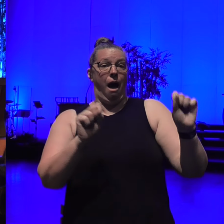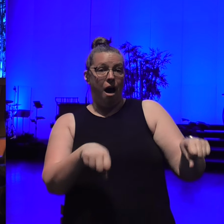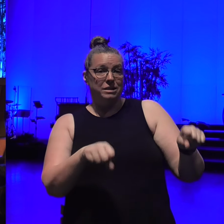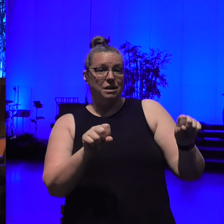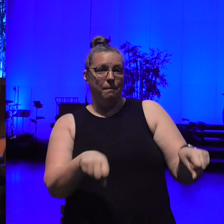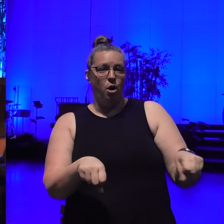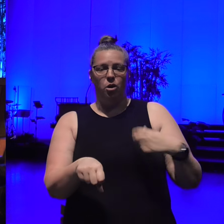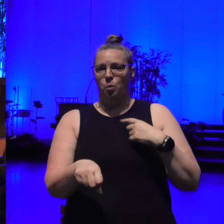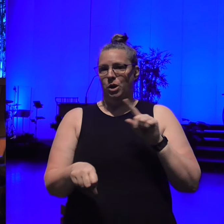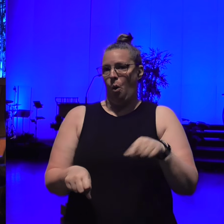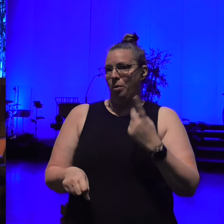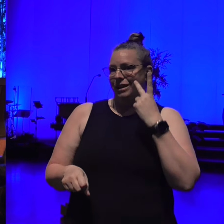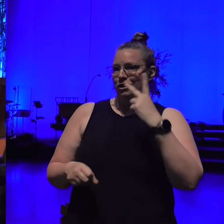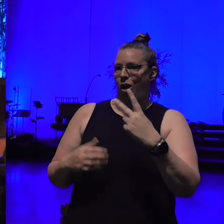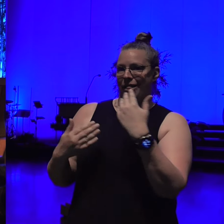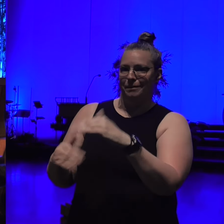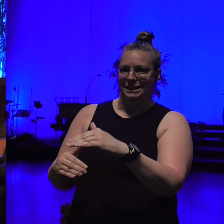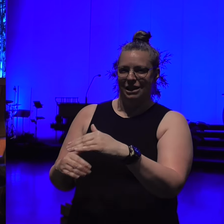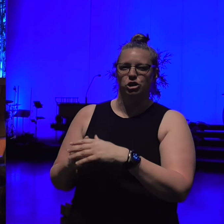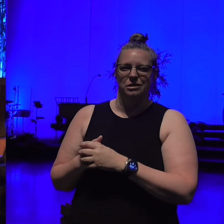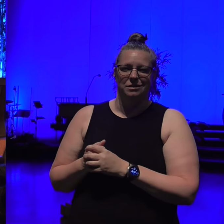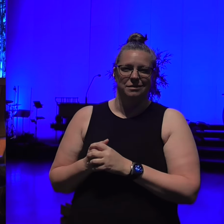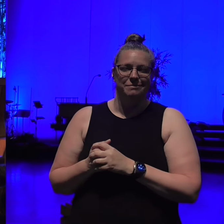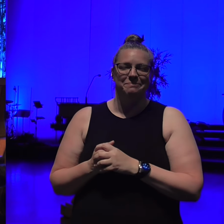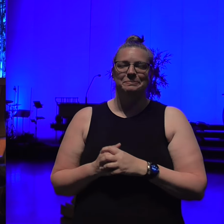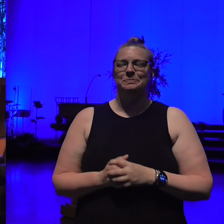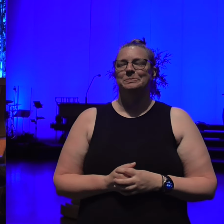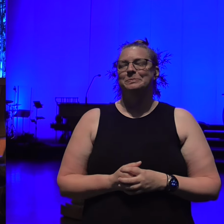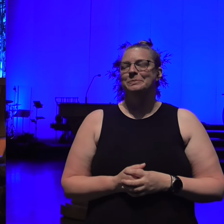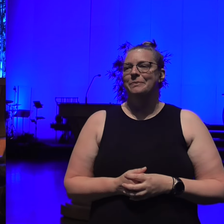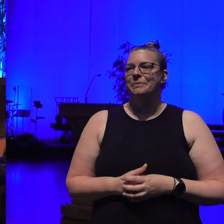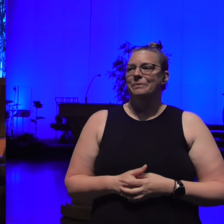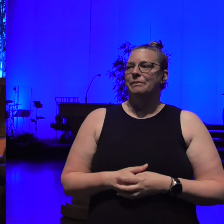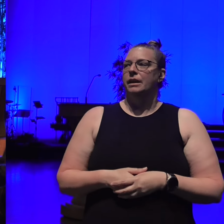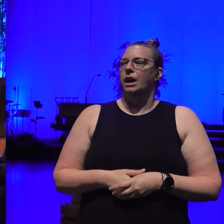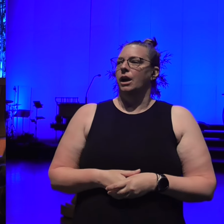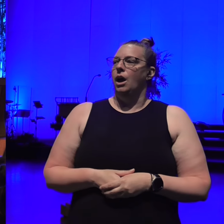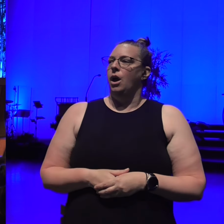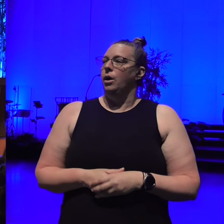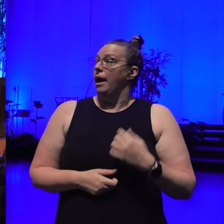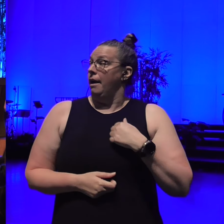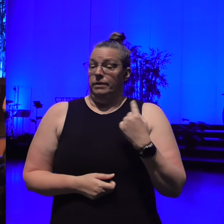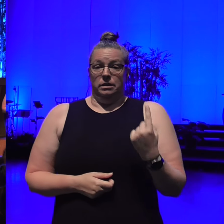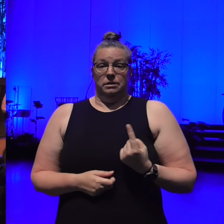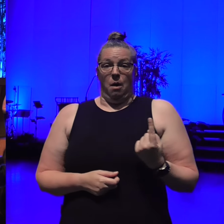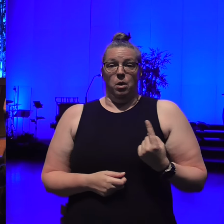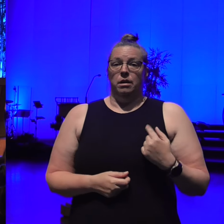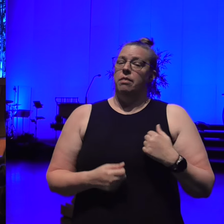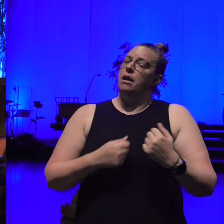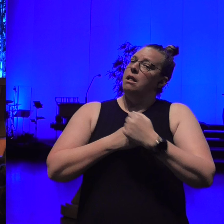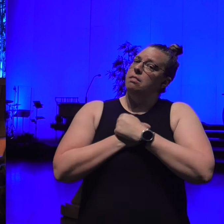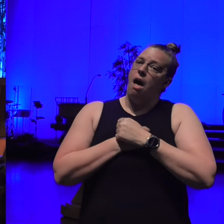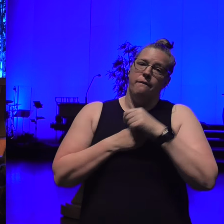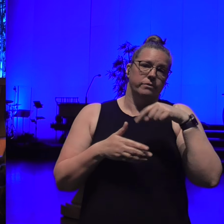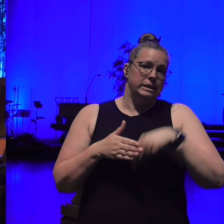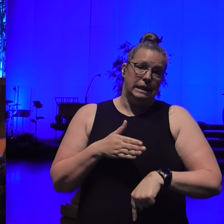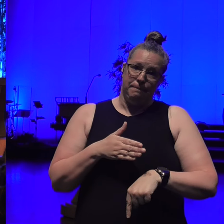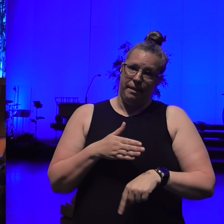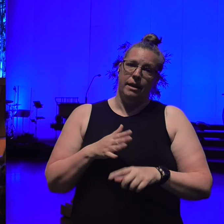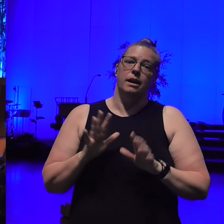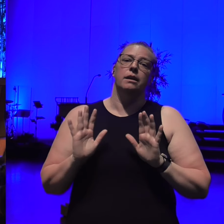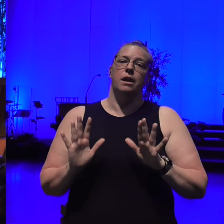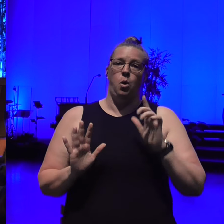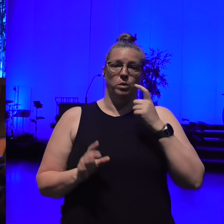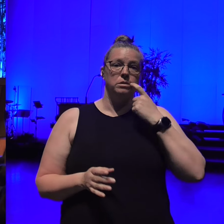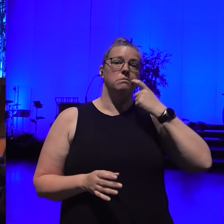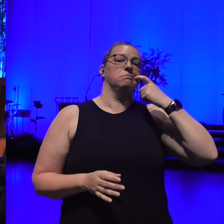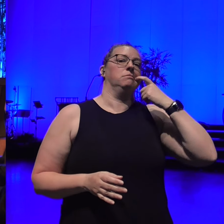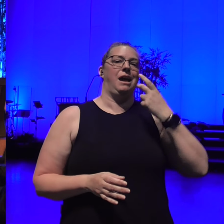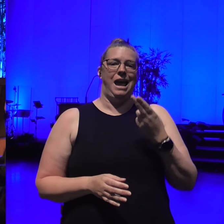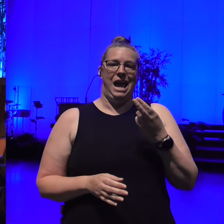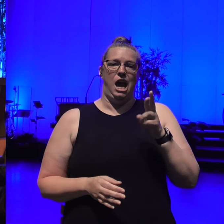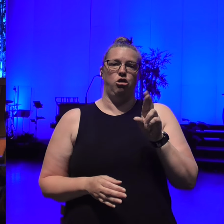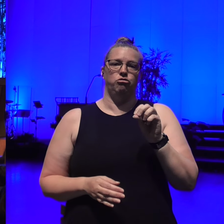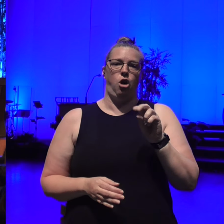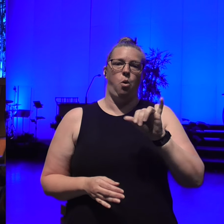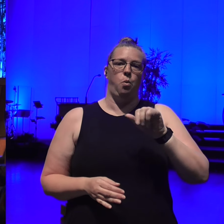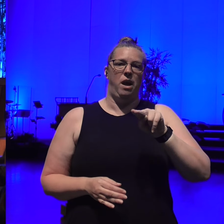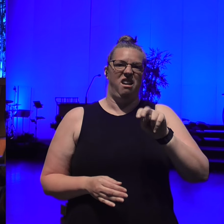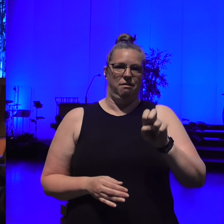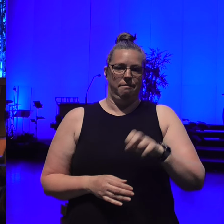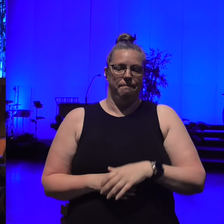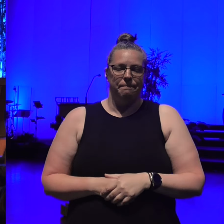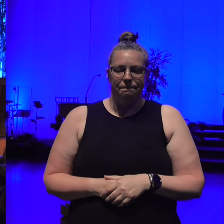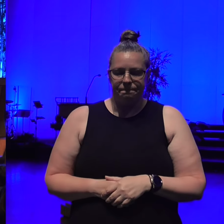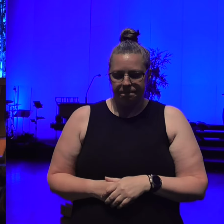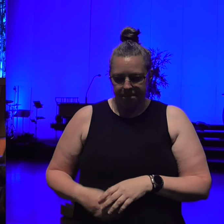limitaciones Tengo a alguien a quien amo profundamente que era adicto a la heroína Y creo que vivimos en una